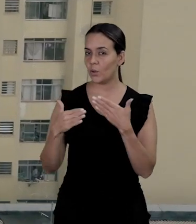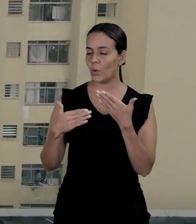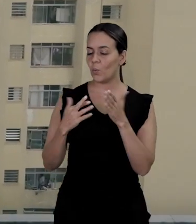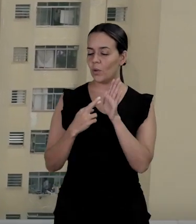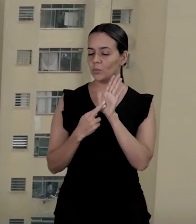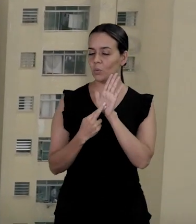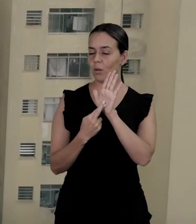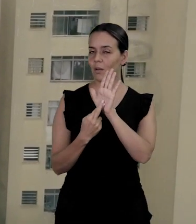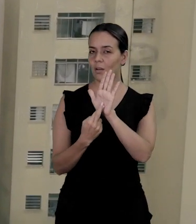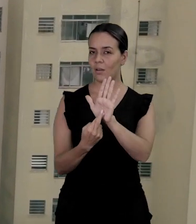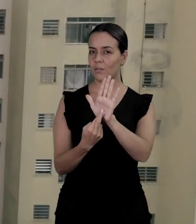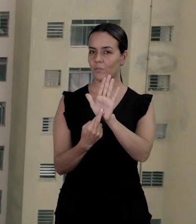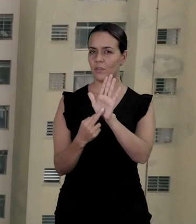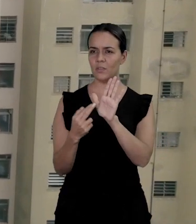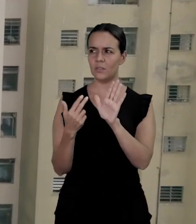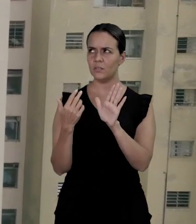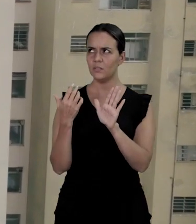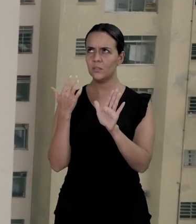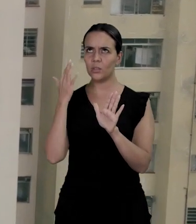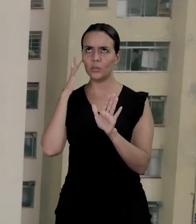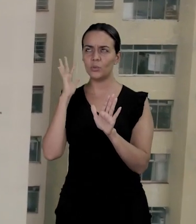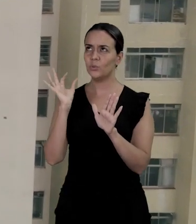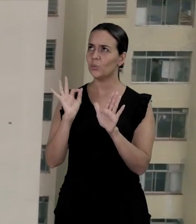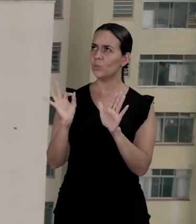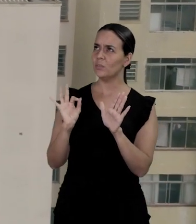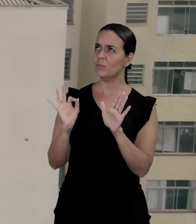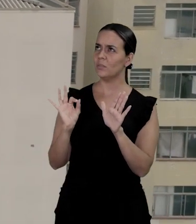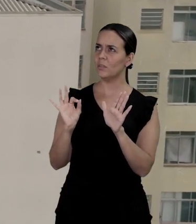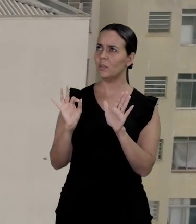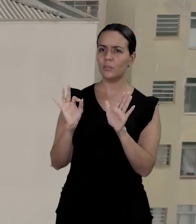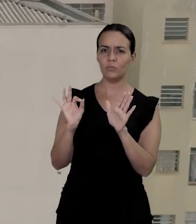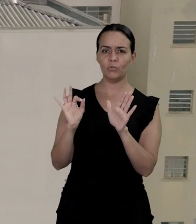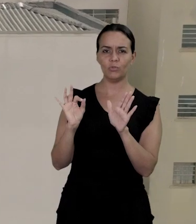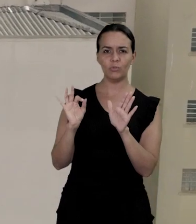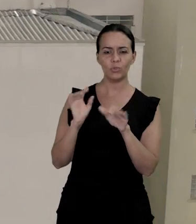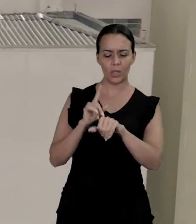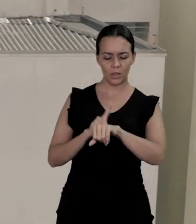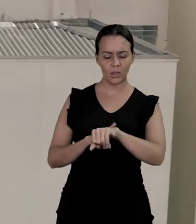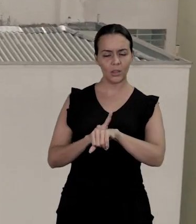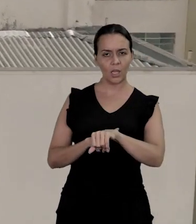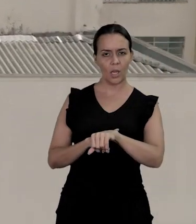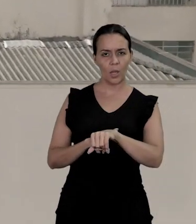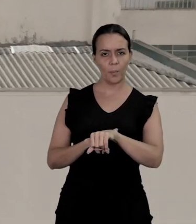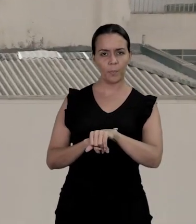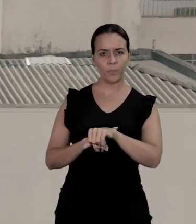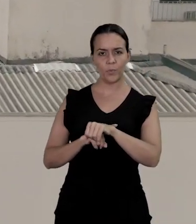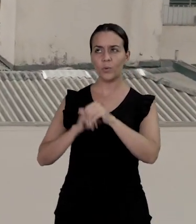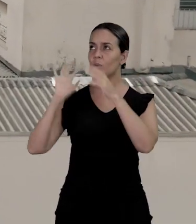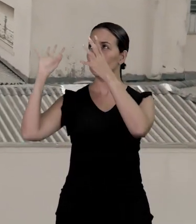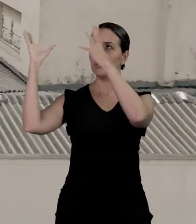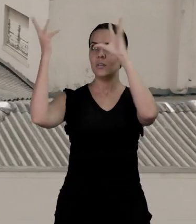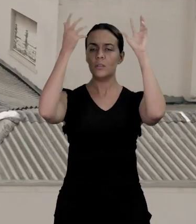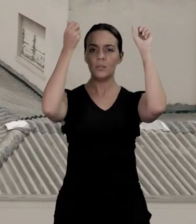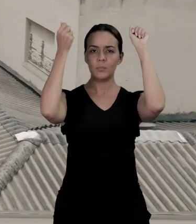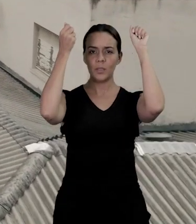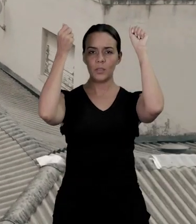a referência do espaço e do tempo como o centro da nossa experiência, porque eu acho que é isso que acontece